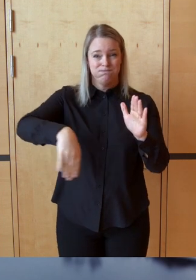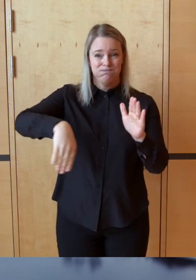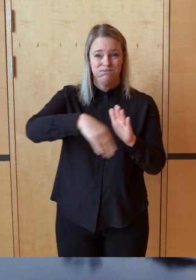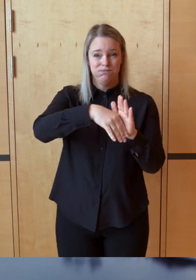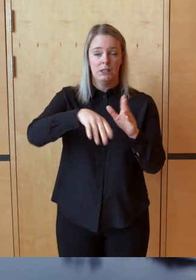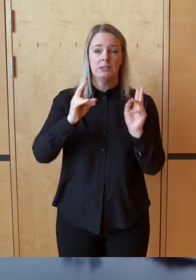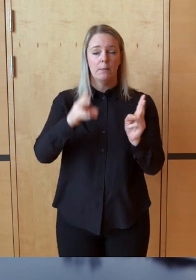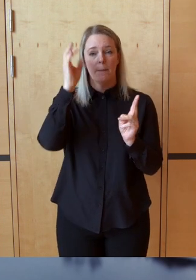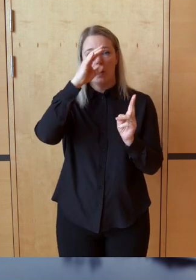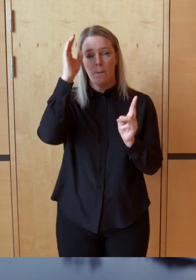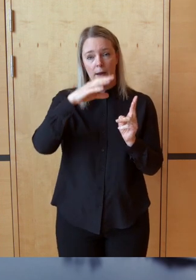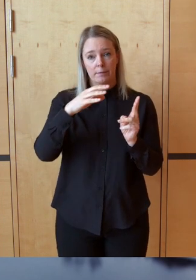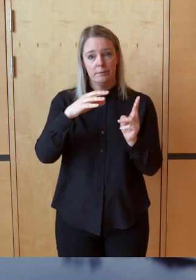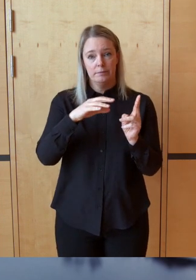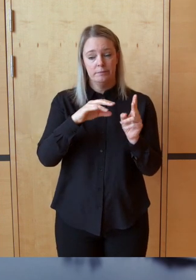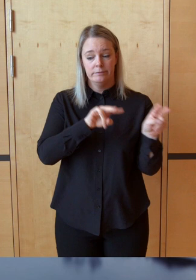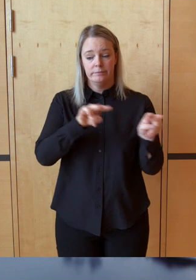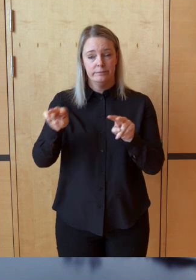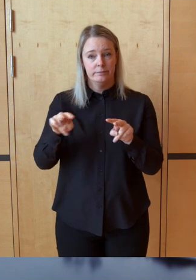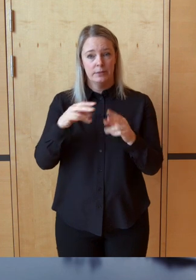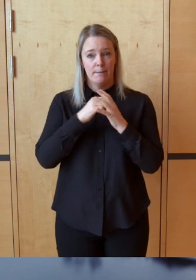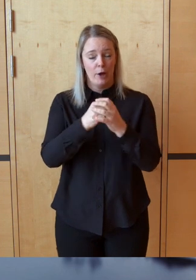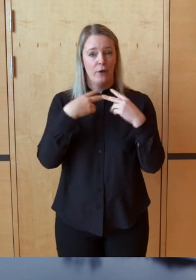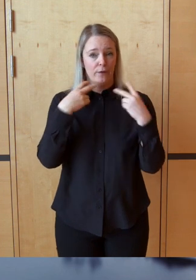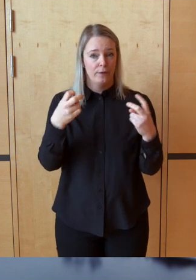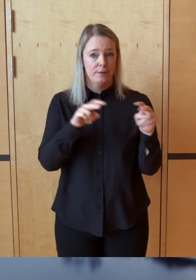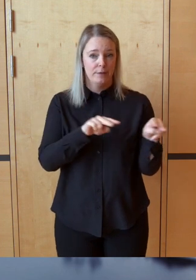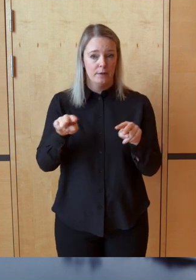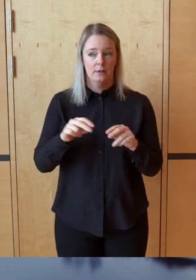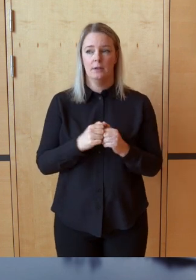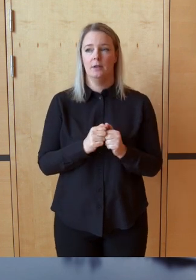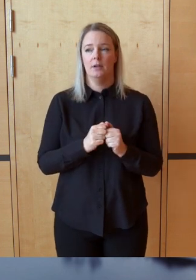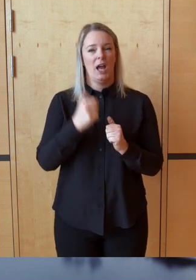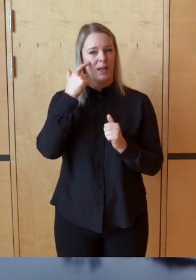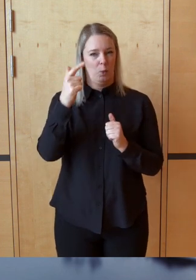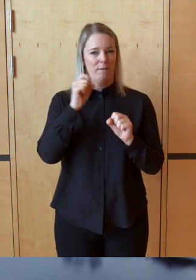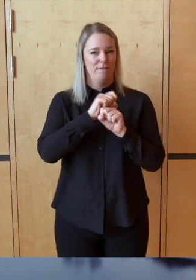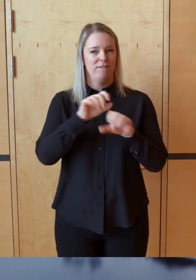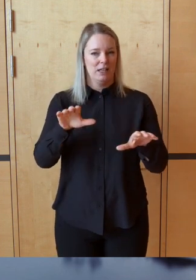Ett jämförbart problem att de anser Säkert de flesta att det inte är